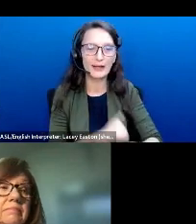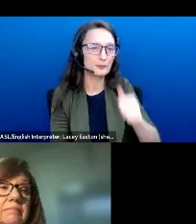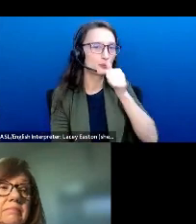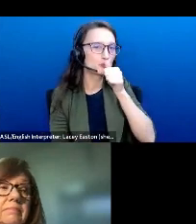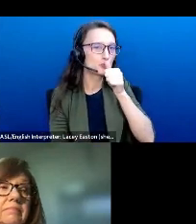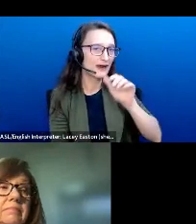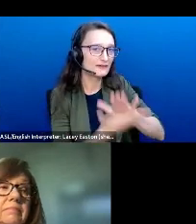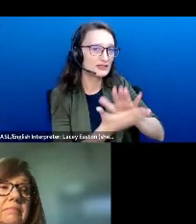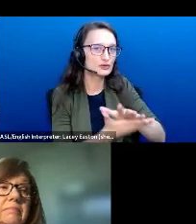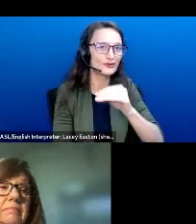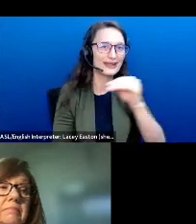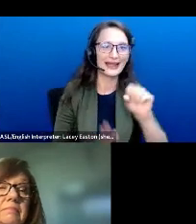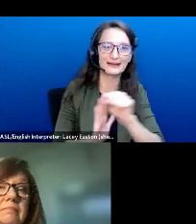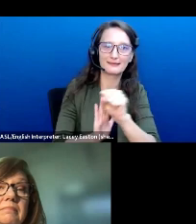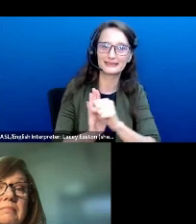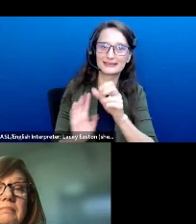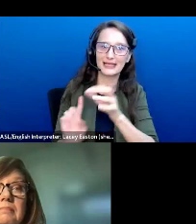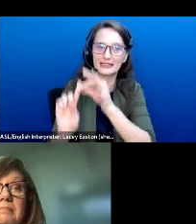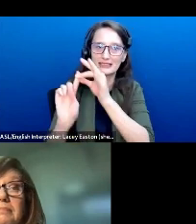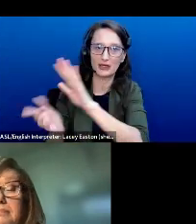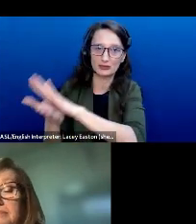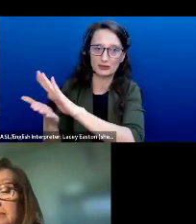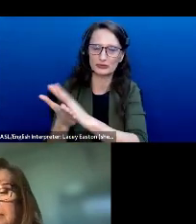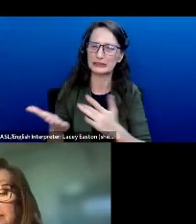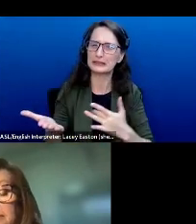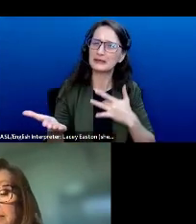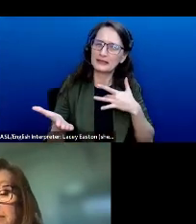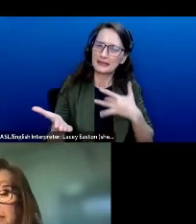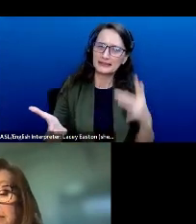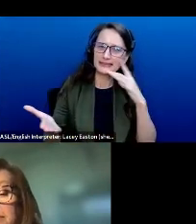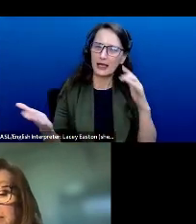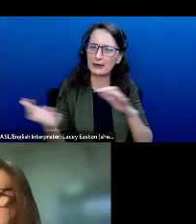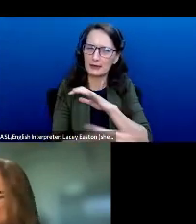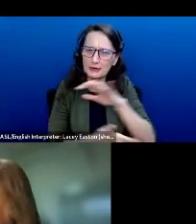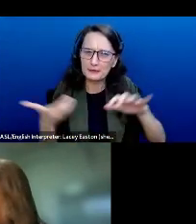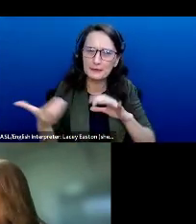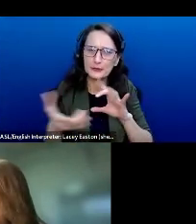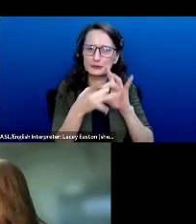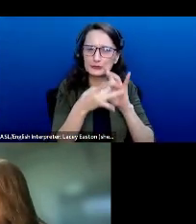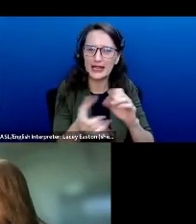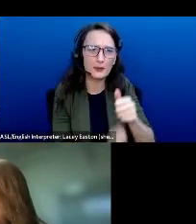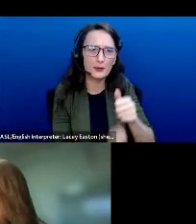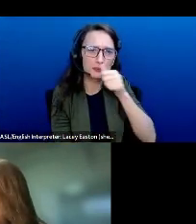escuelas especiales estatales. Sé que... A menudo hay cierta confusión en lo que respecta a la escuela privada, así que profundicemos